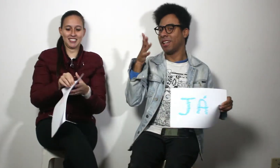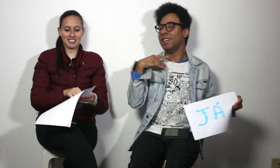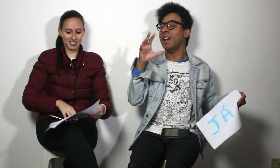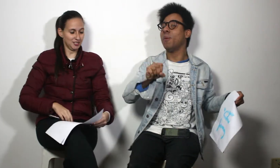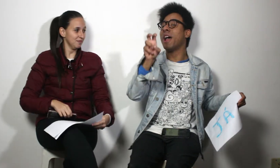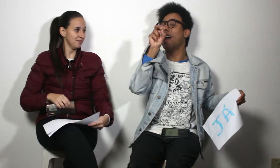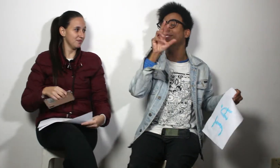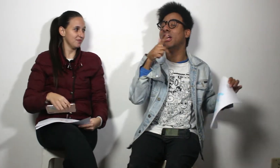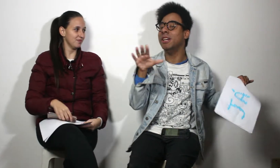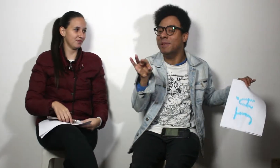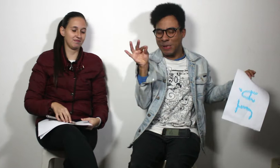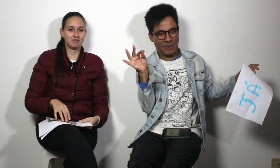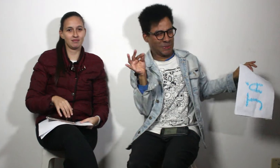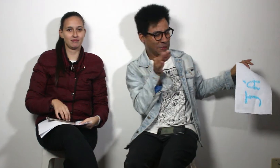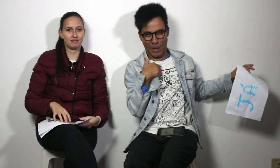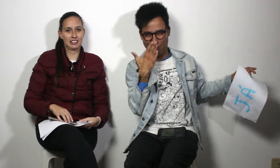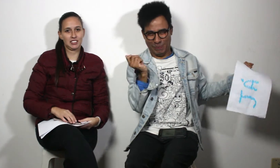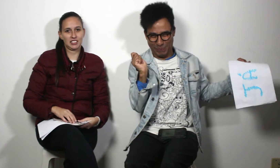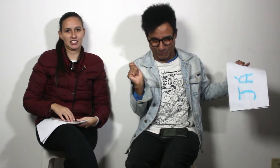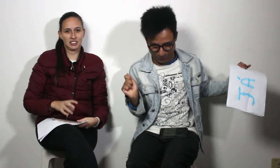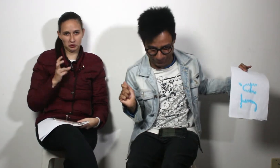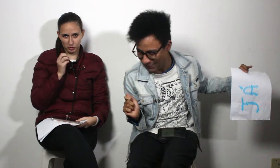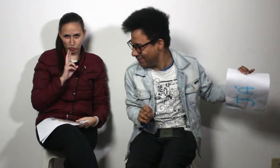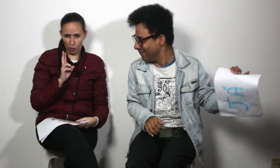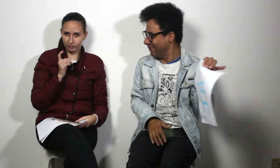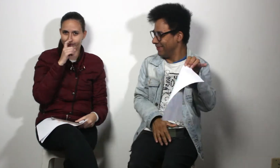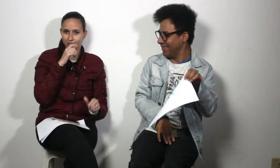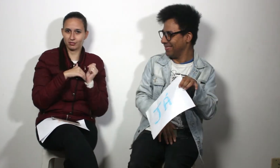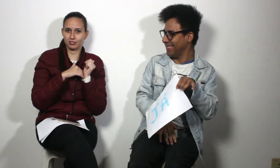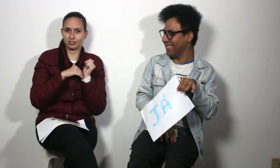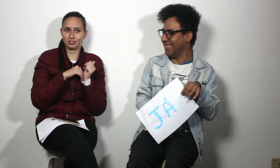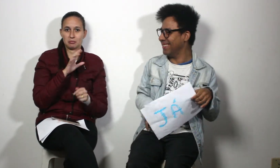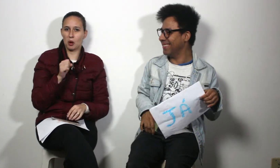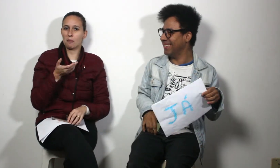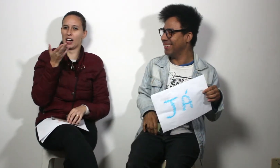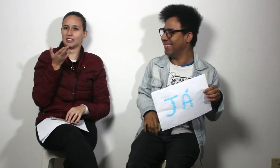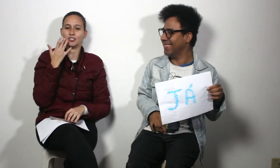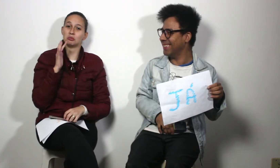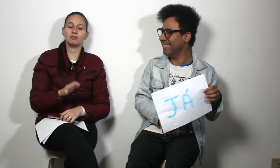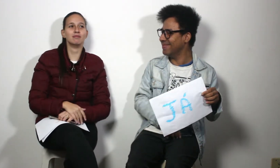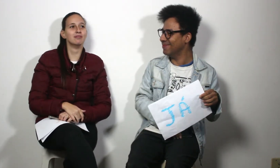Eu fiz já pego dinheiro na rua 50 reais para doce SÓ 50 reais é mentira!? Ele muito segredo! mais ! Eu não sei